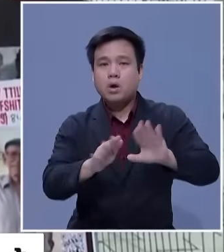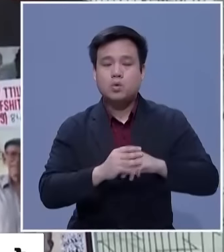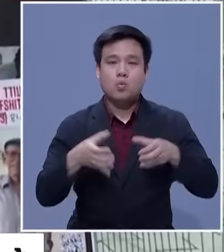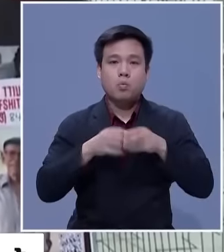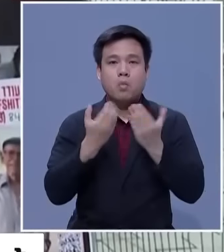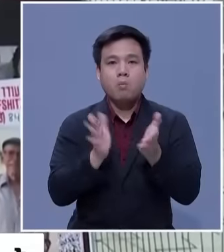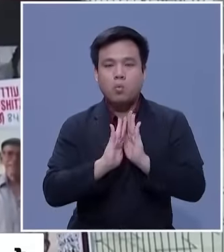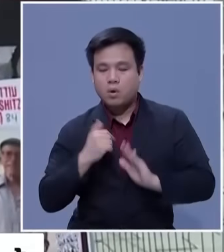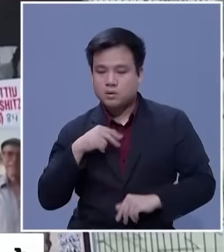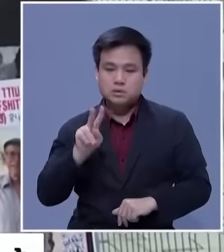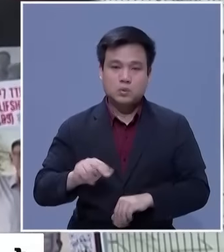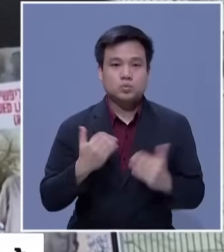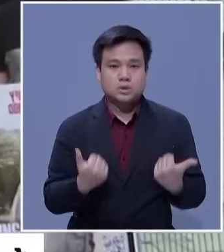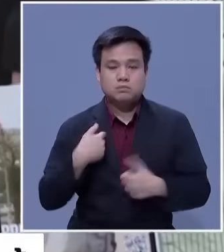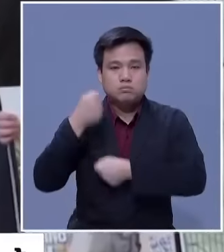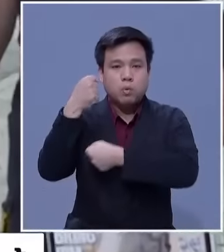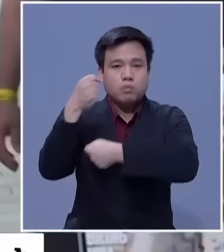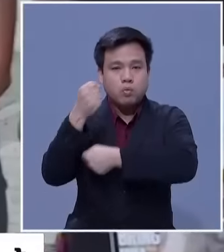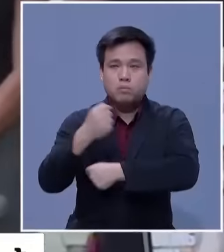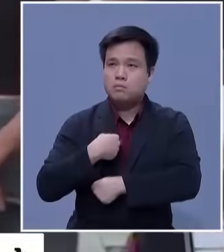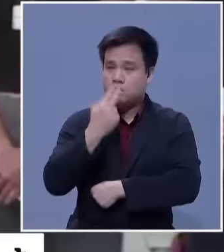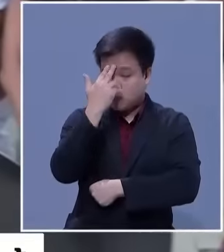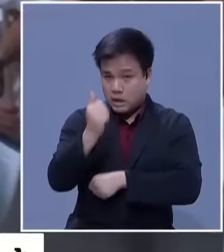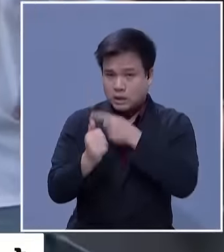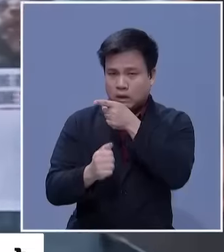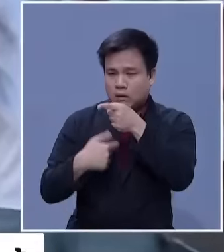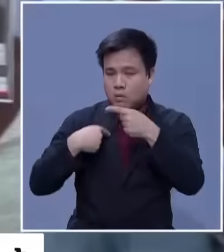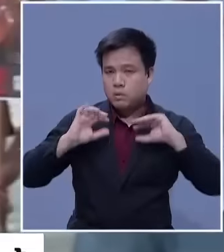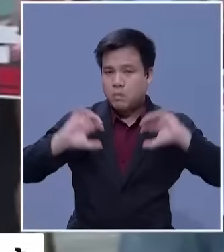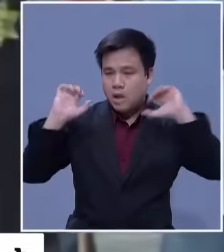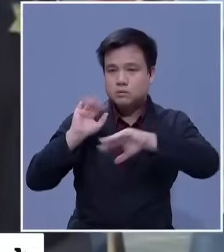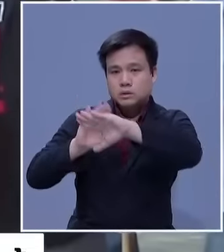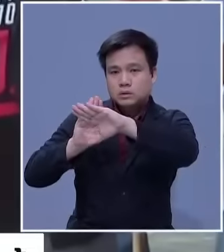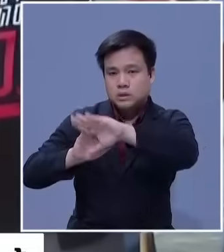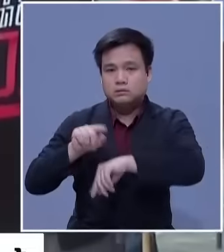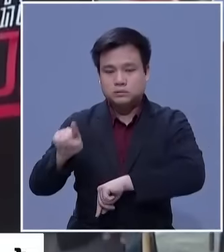วันนี้ค่ะเพื่อกดดันรัฐบาลโดยเป็นการ เตือนนะคะบอกว่าการออกมารวมตัวประท้วง